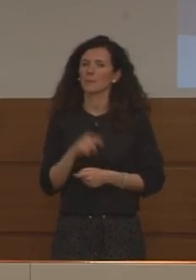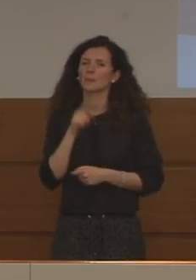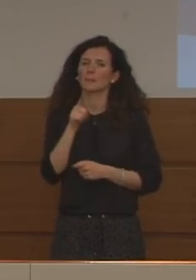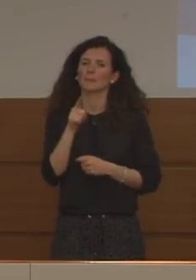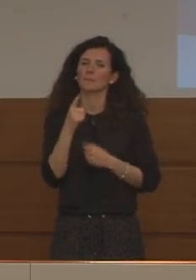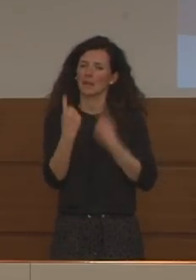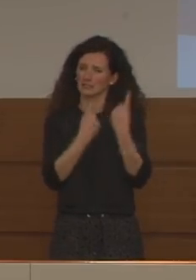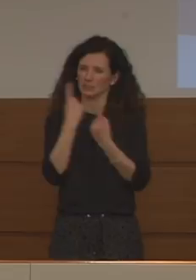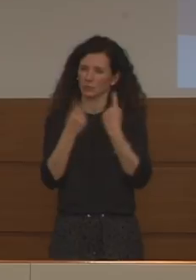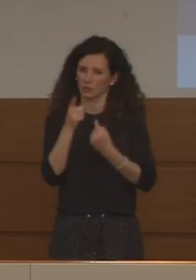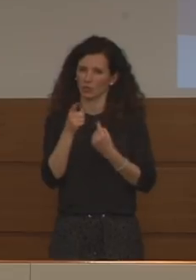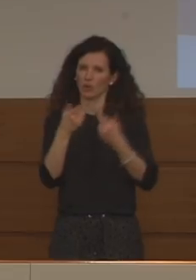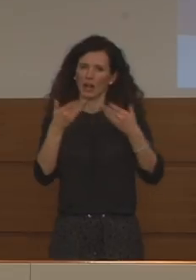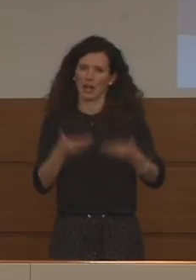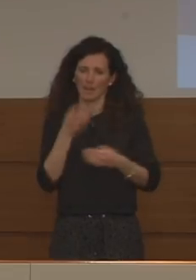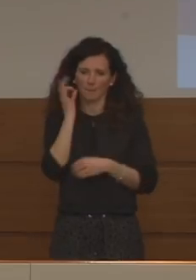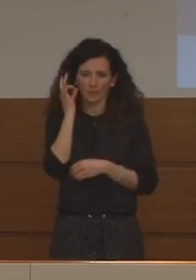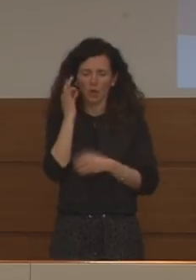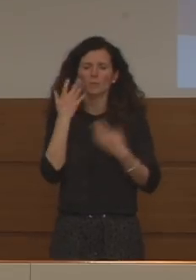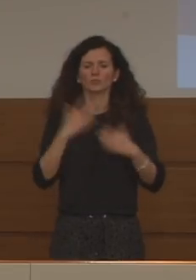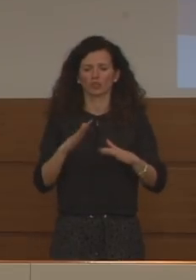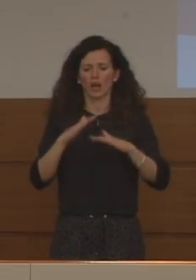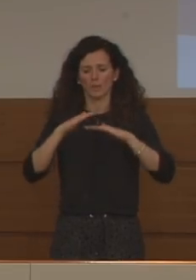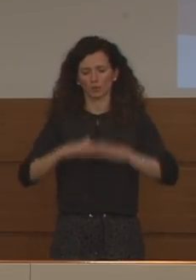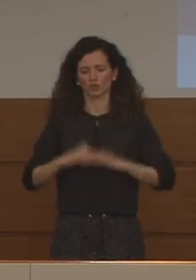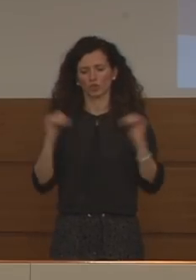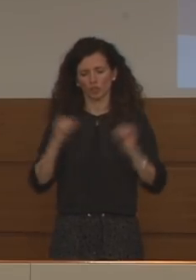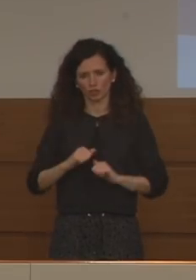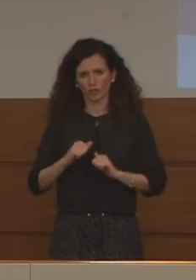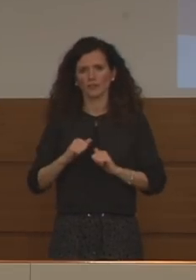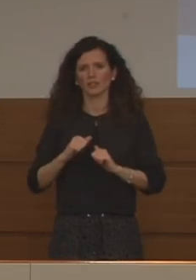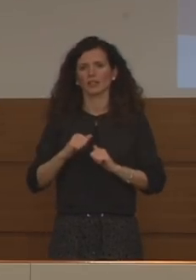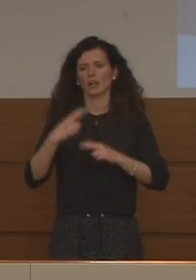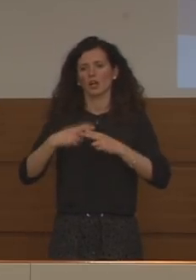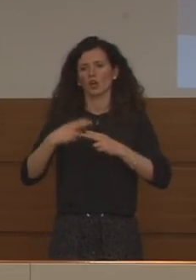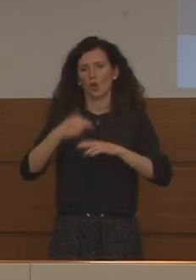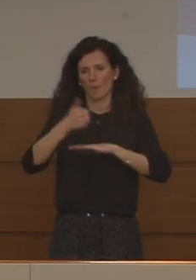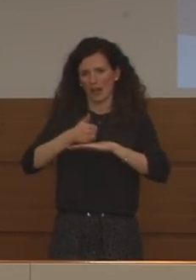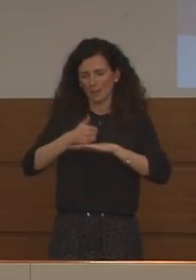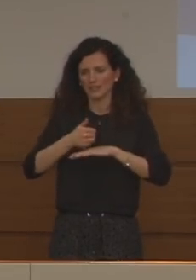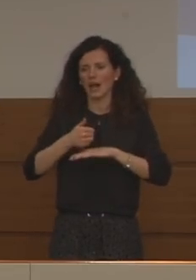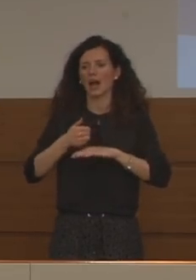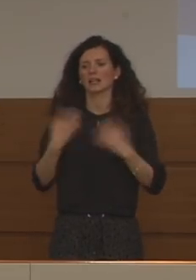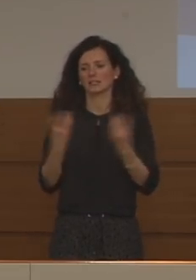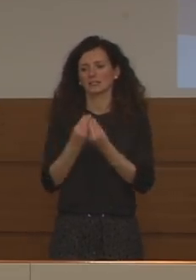occupando la protezione civile di Roma Capitale e della Regione Lazio.